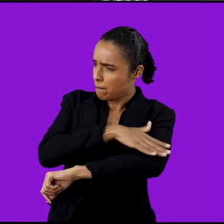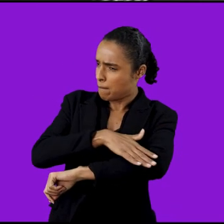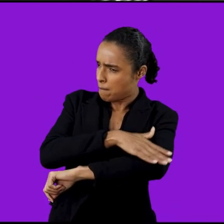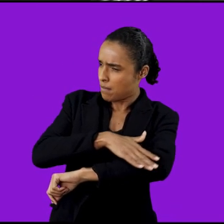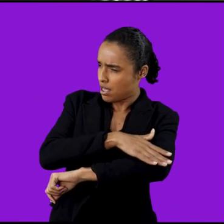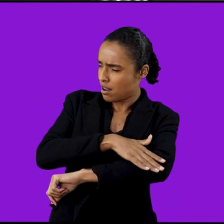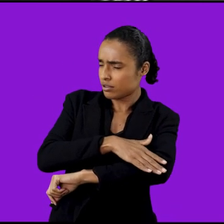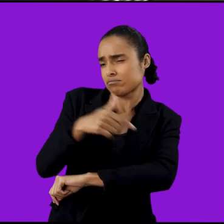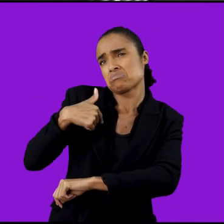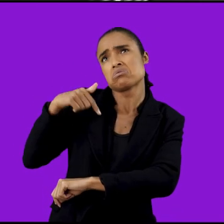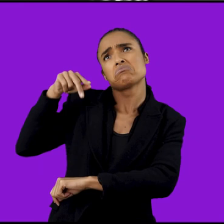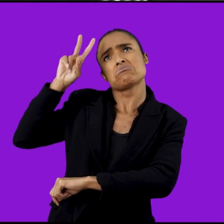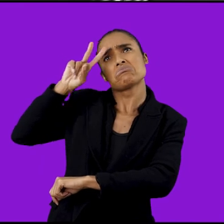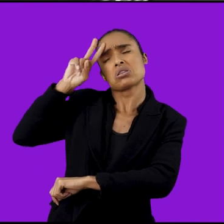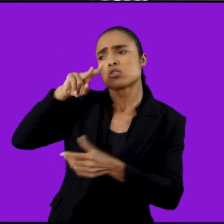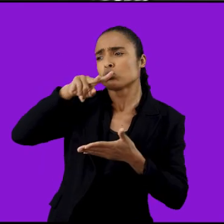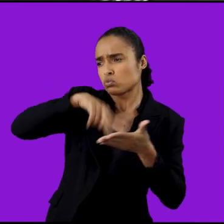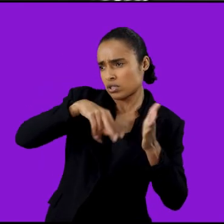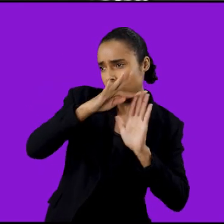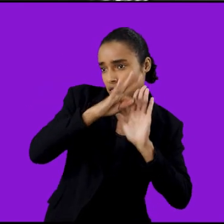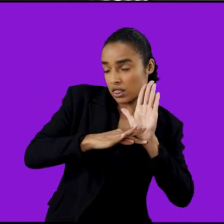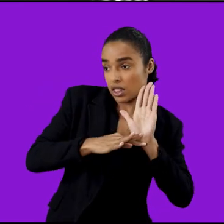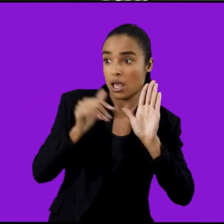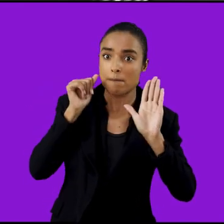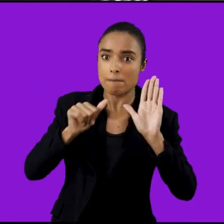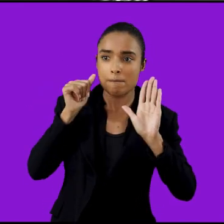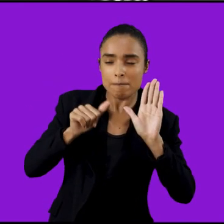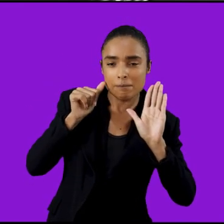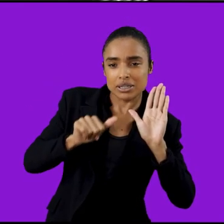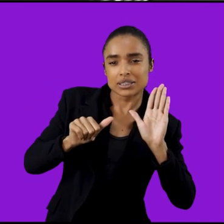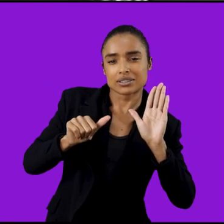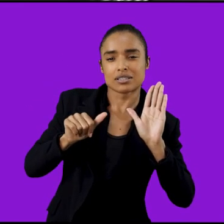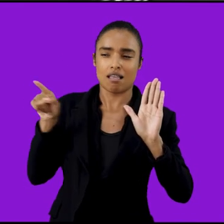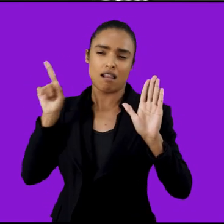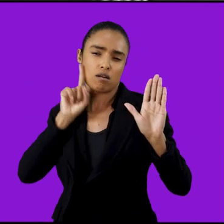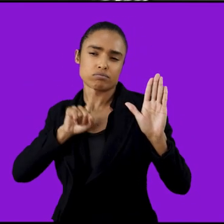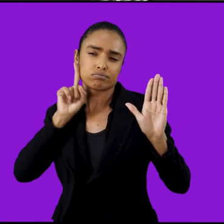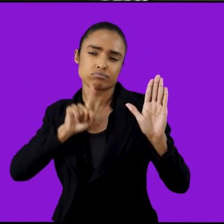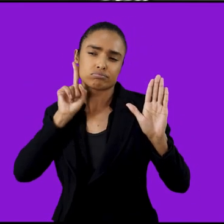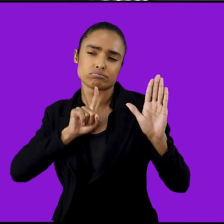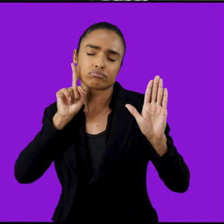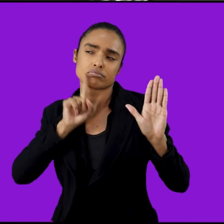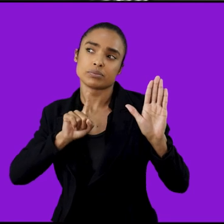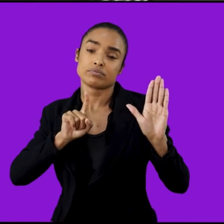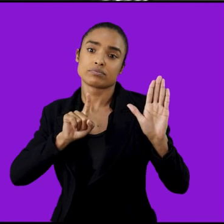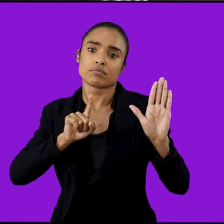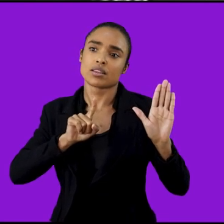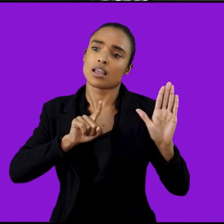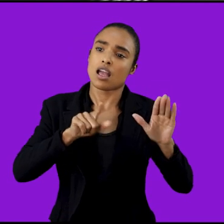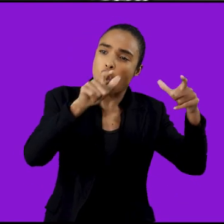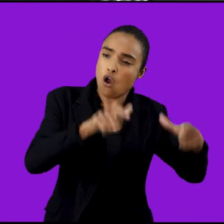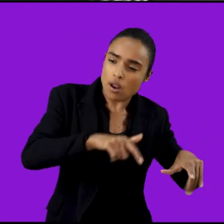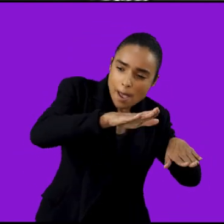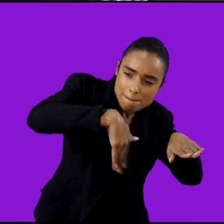texto de uma menina que . Dos Estado Unidos, chama The Dreaming alguma coisa. menino pula